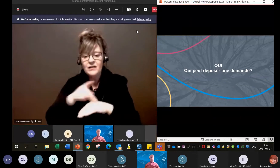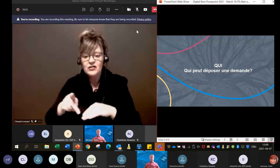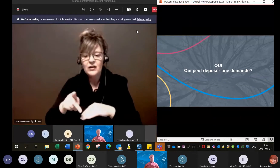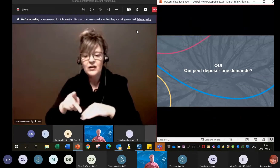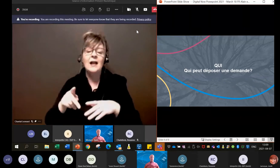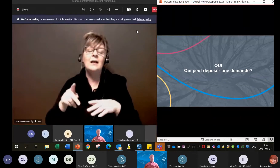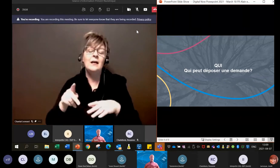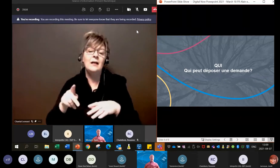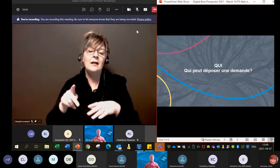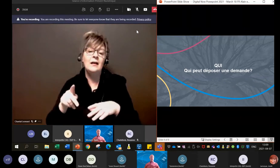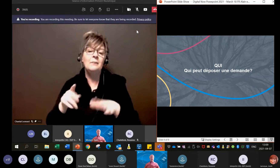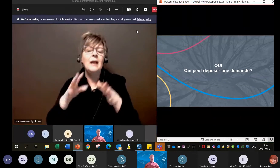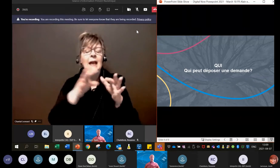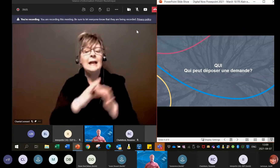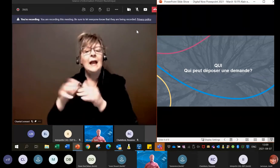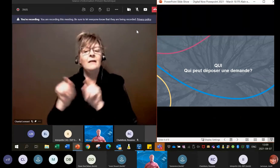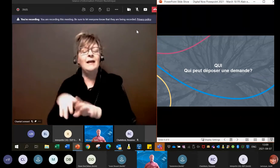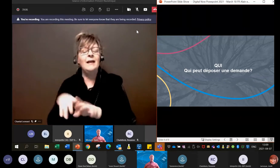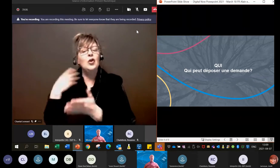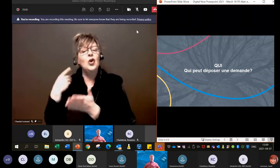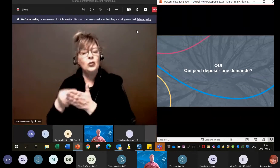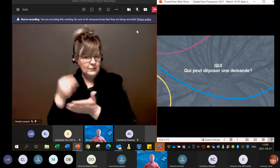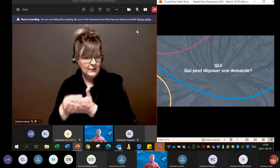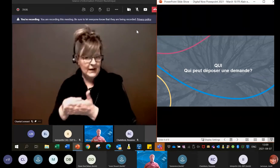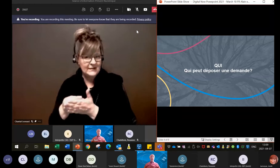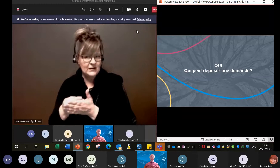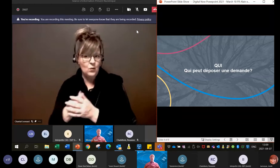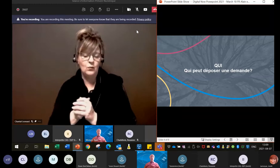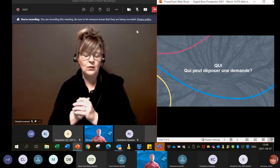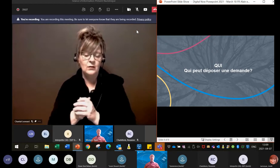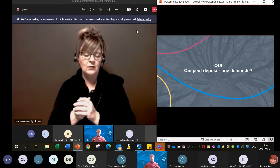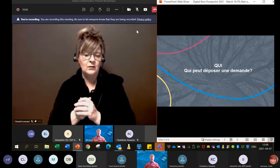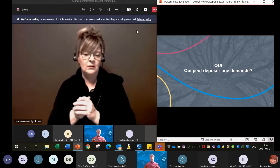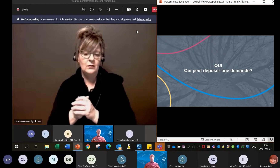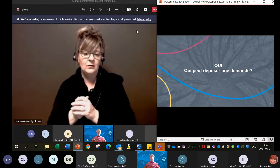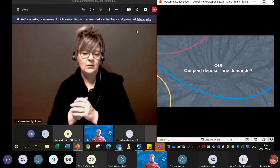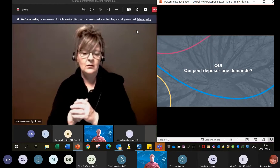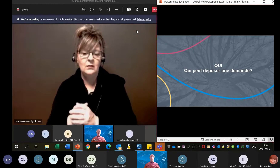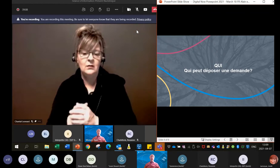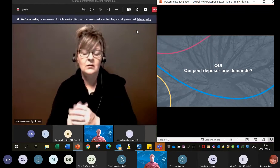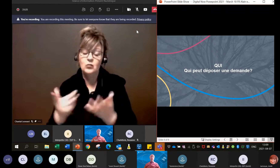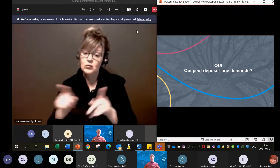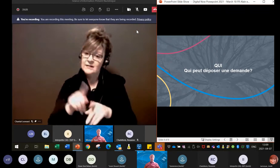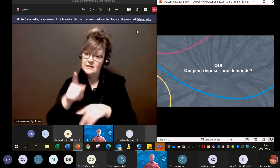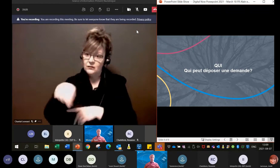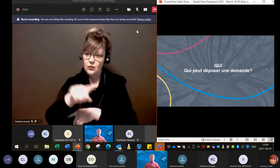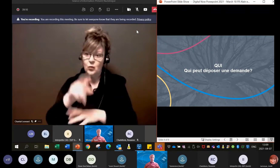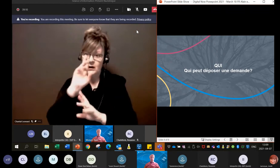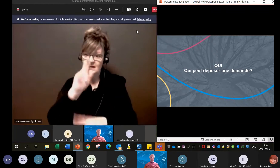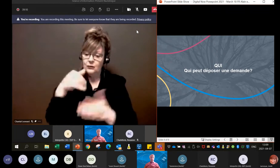ce domaine. Il vous incombe de respecter toutes les mesures de santé publique